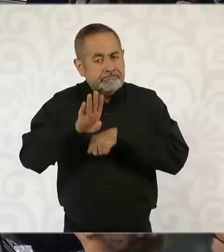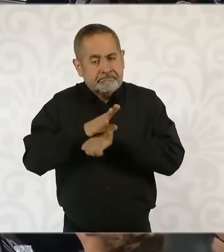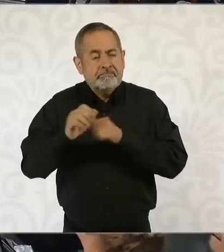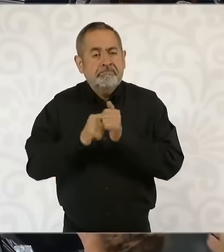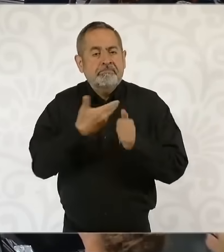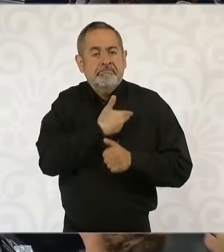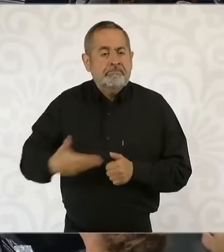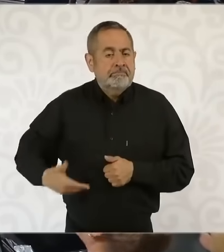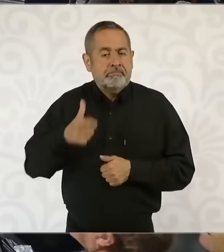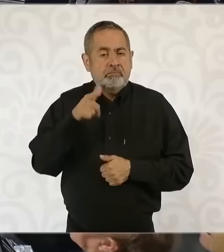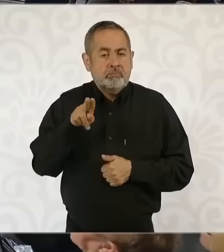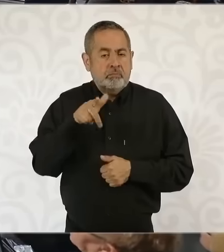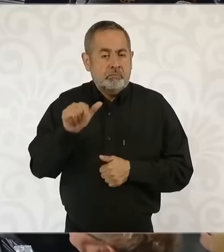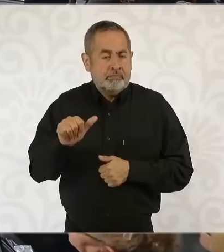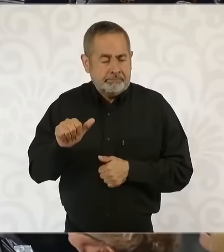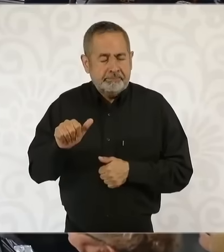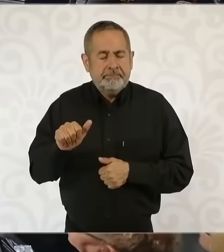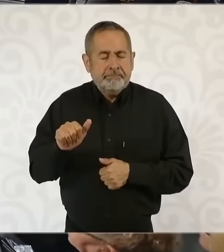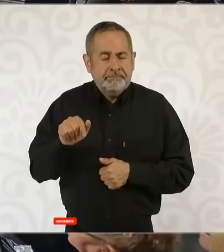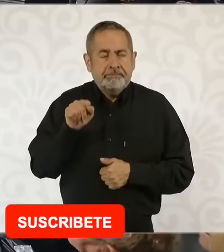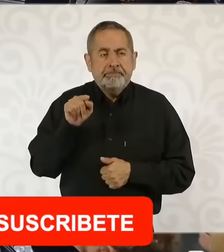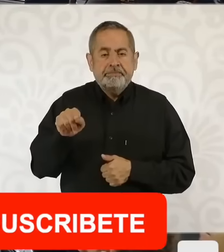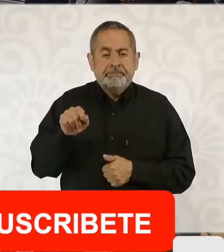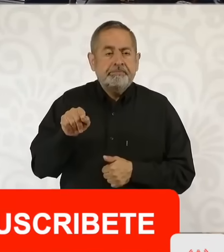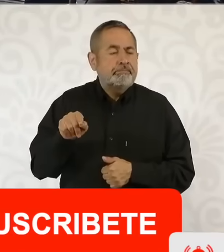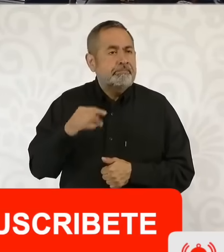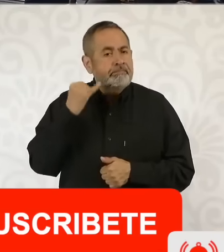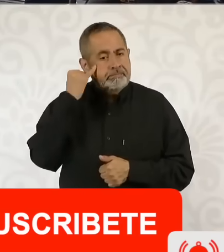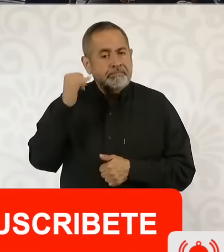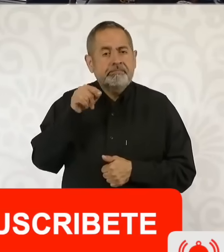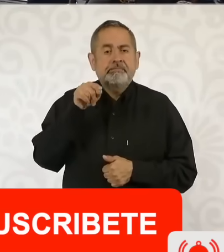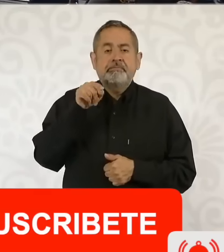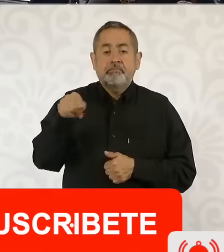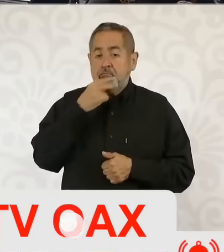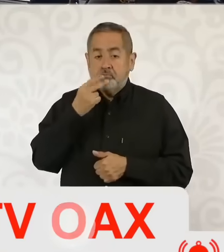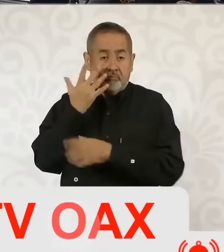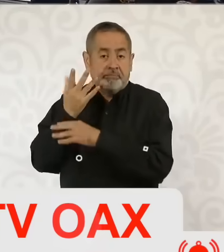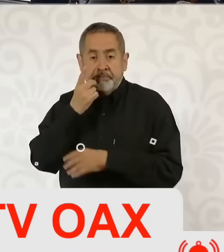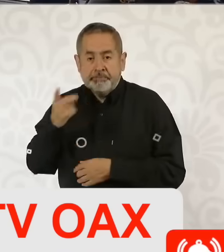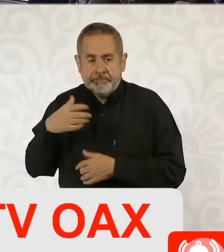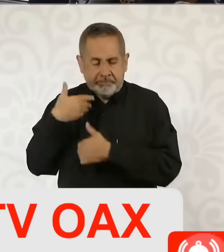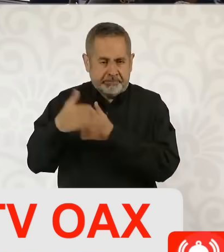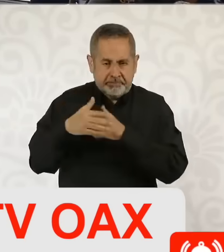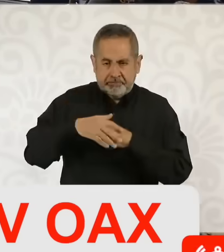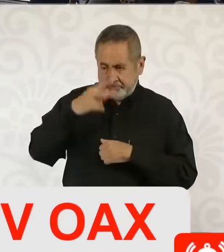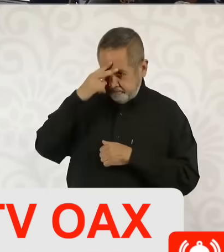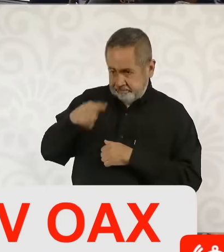presidente Lula, em eh él planteaba o decía que iban a ampliar este acuerdo comercial que hay